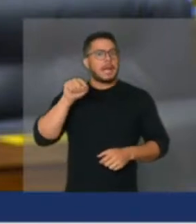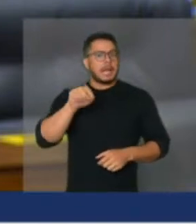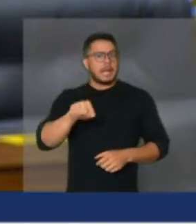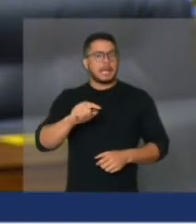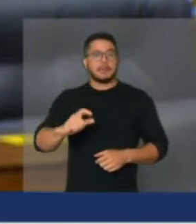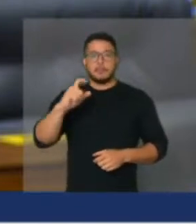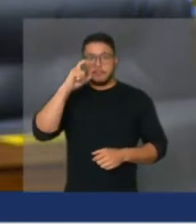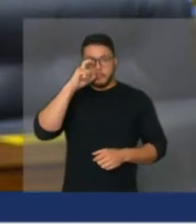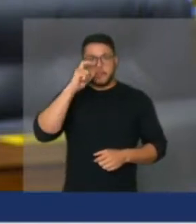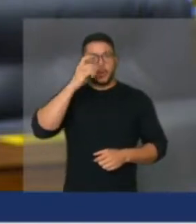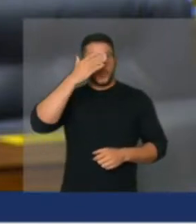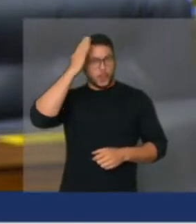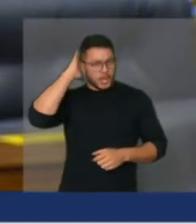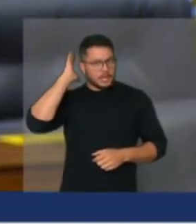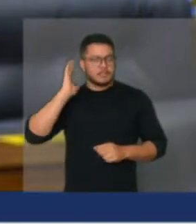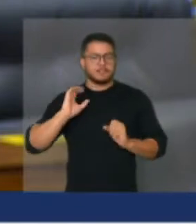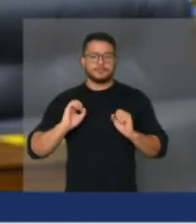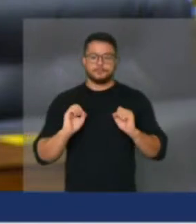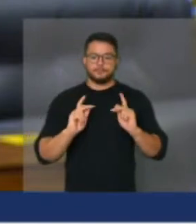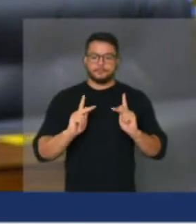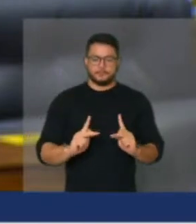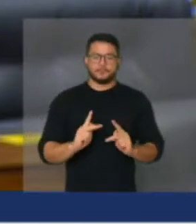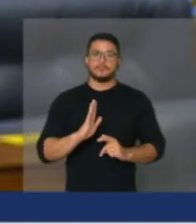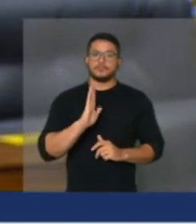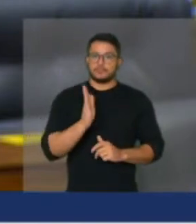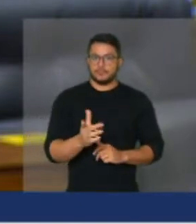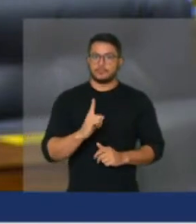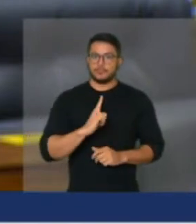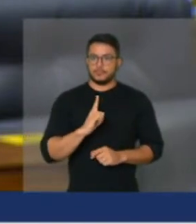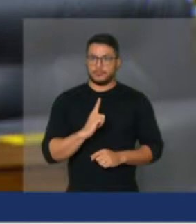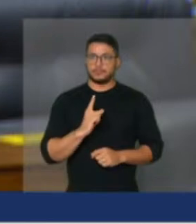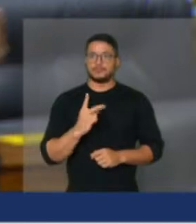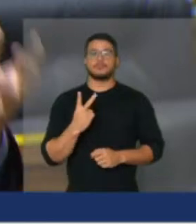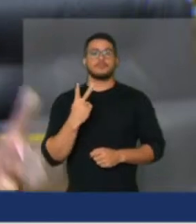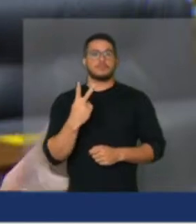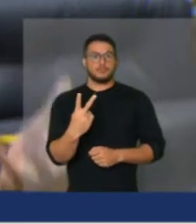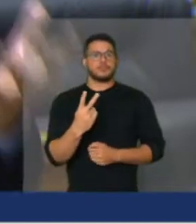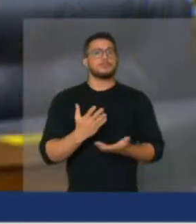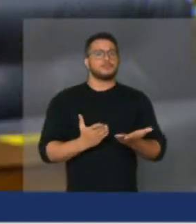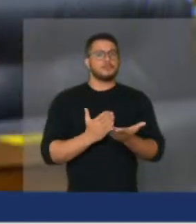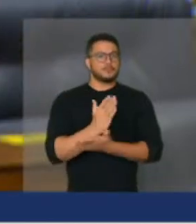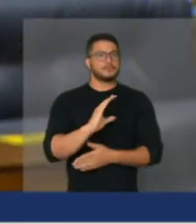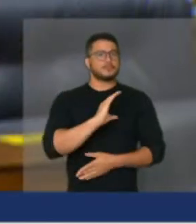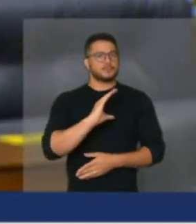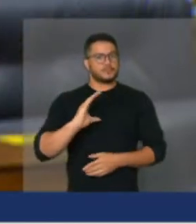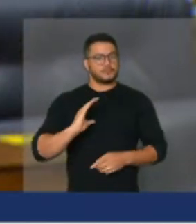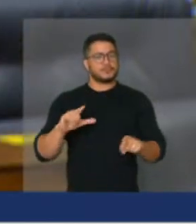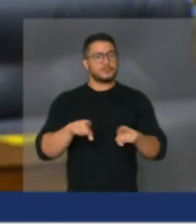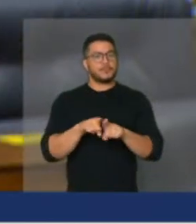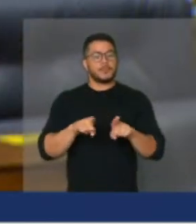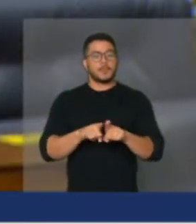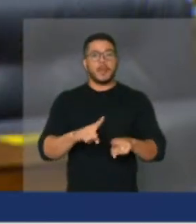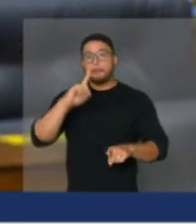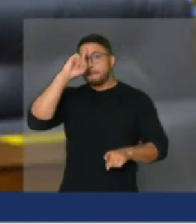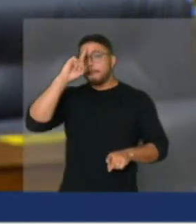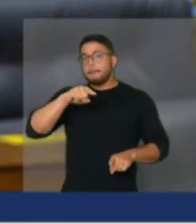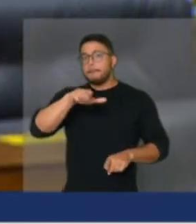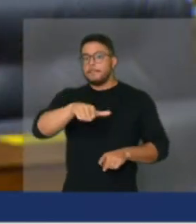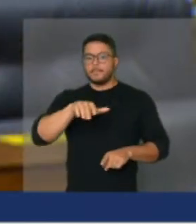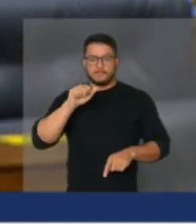APROVAÇÃO, EM DUAS COMISSÕ ES, PARA ELE SER CONVOCADO. EU TENHO A IMPRESSÃO DE QUE ELE NÃO PASSA DESSE FINAL DE SEMANA, PORQUE SENÃO A BASE